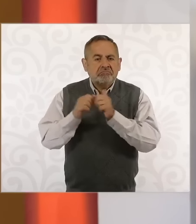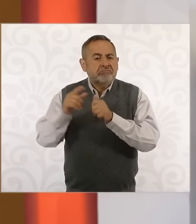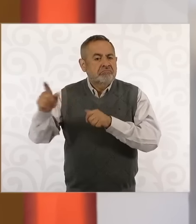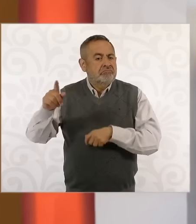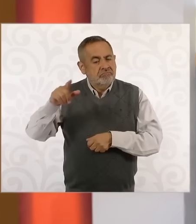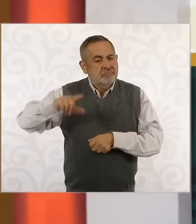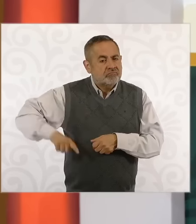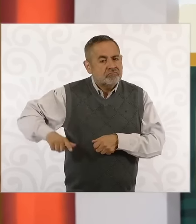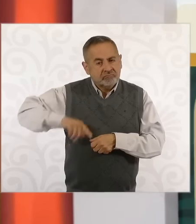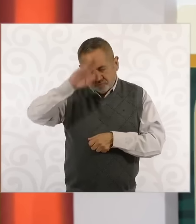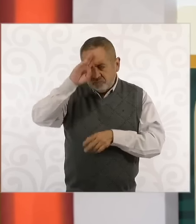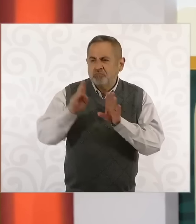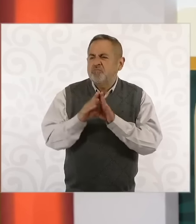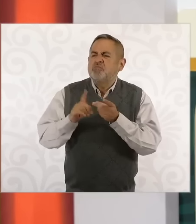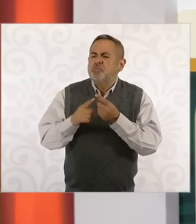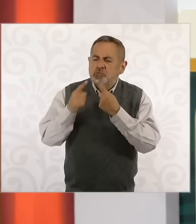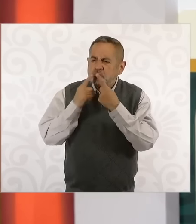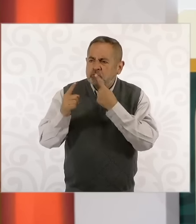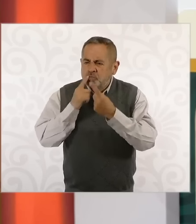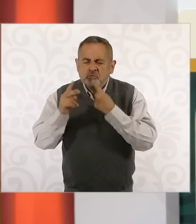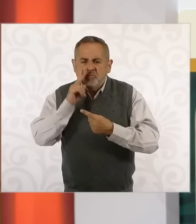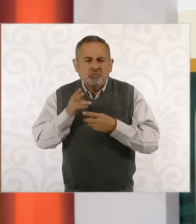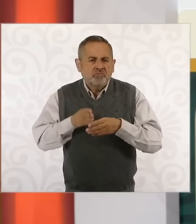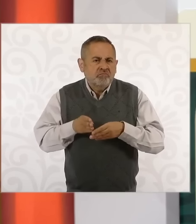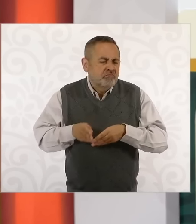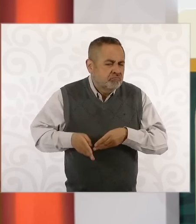cuál es la mejor forma de cruzar y ahorita ya estamos en condiciones de iniciar los procesos eh